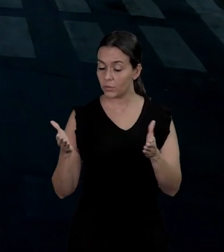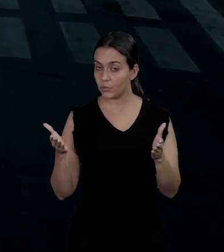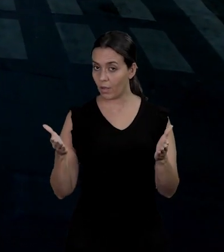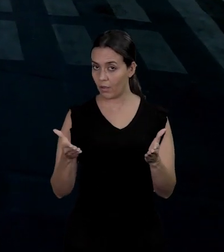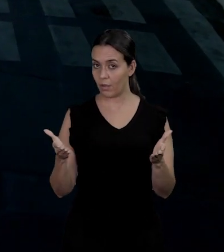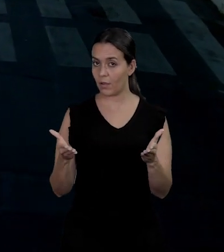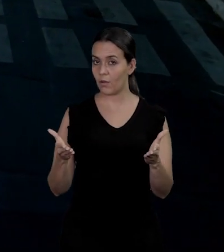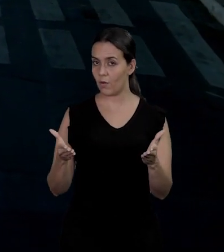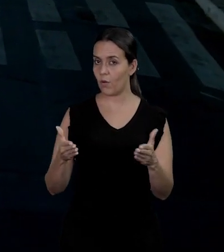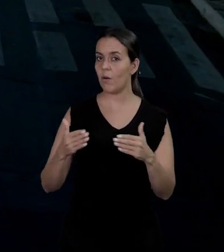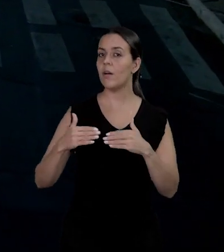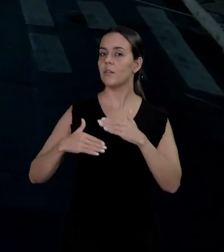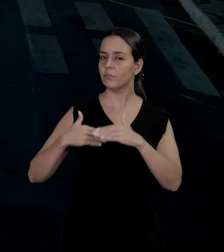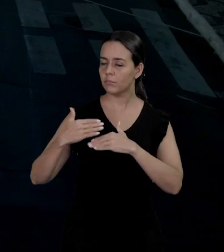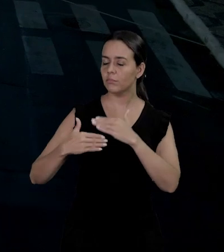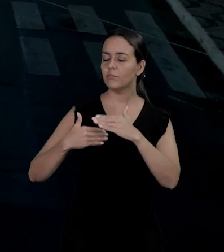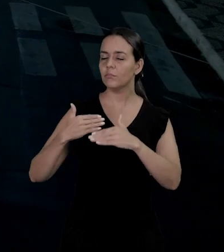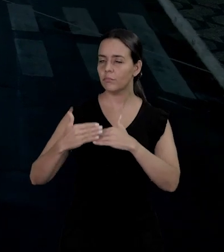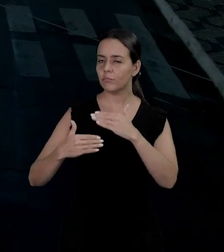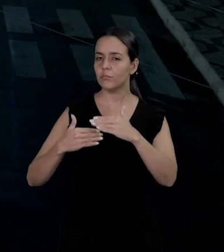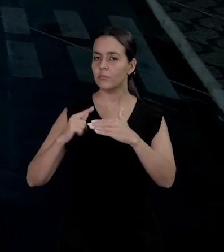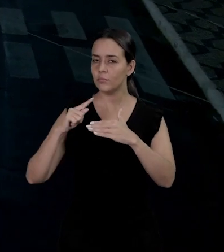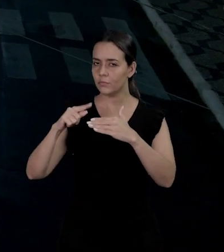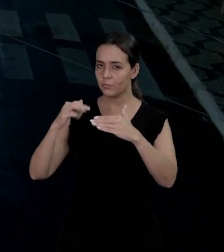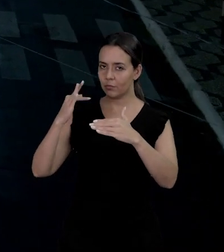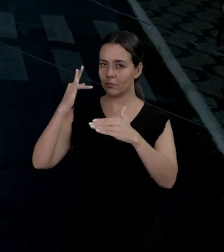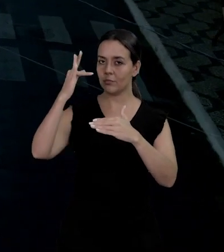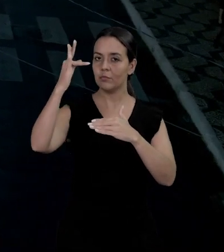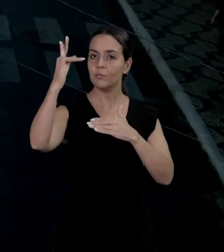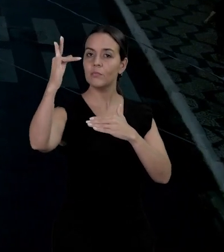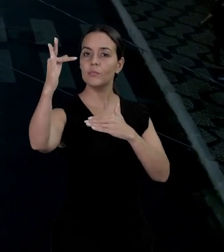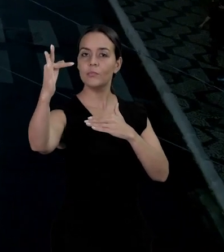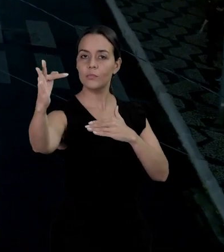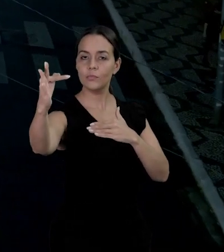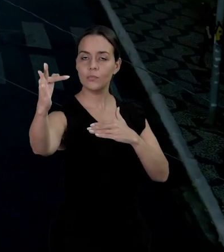essas sementinhas de mudança que, conforme eu vou agindo, eu vou criar o futuro.